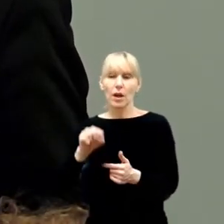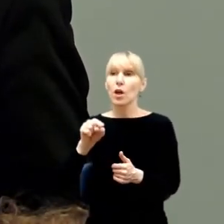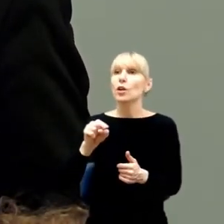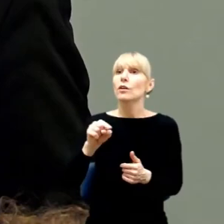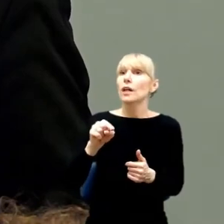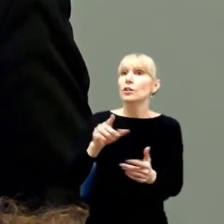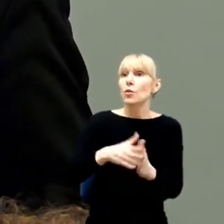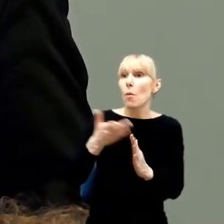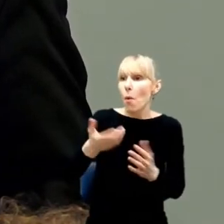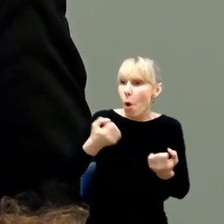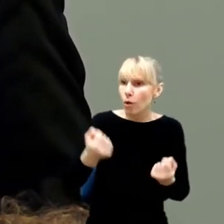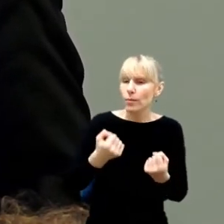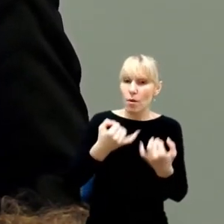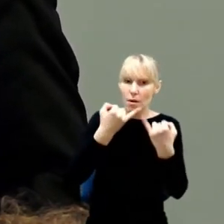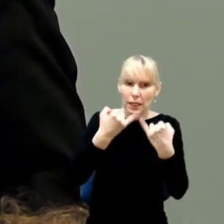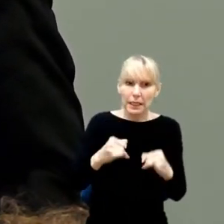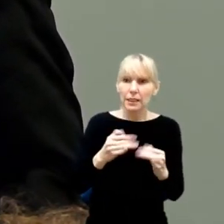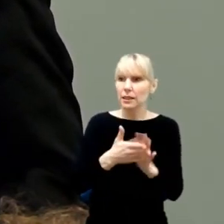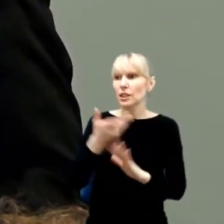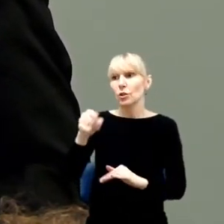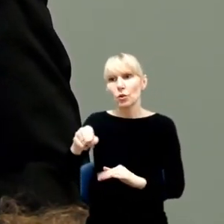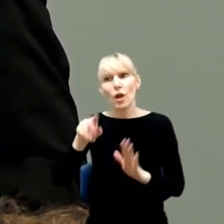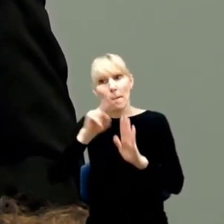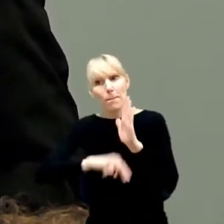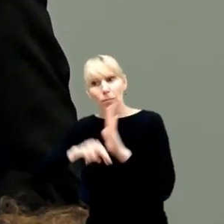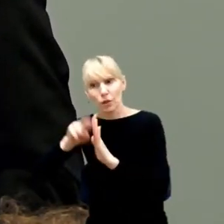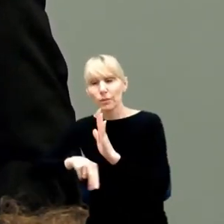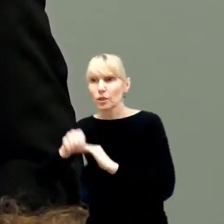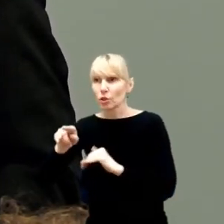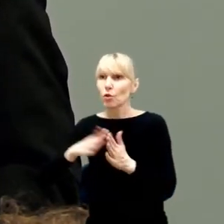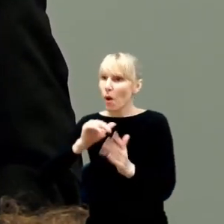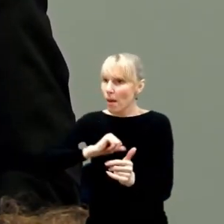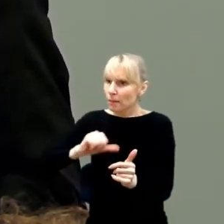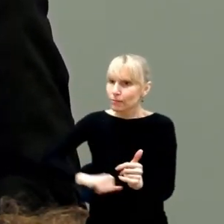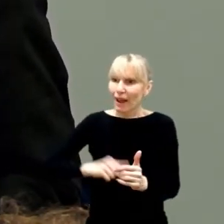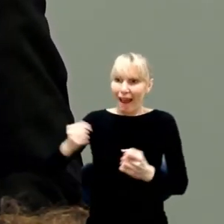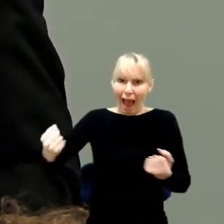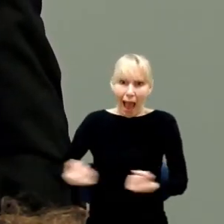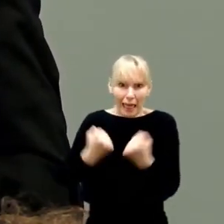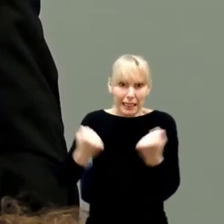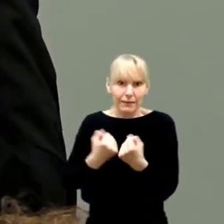W związku z powyższym nie powinniśmy zgadzać się na to, że to